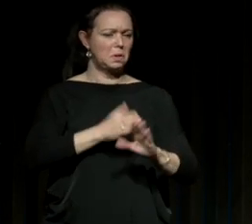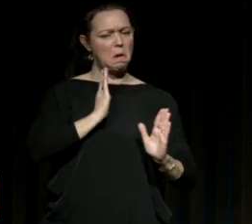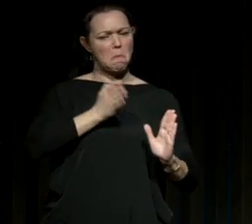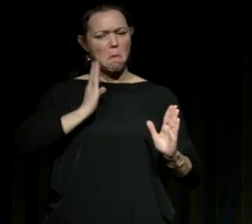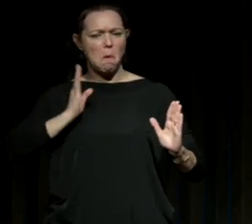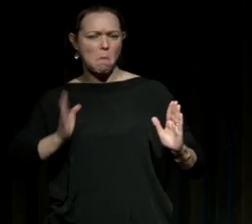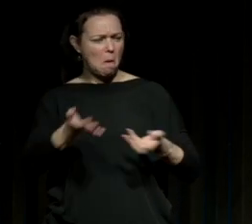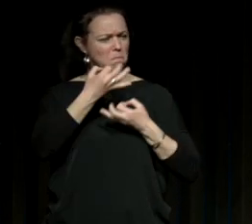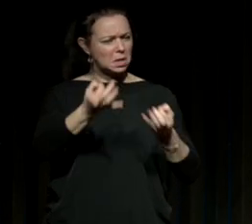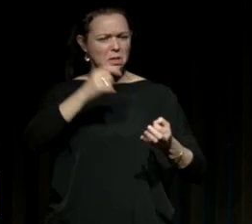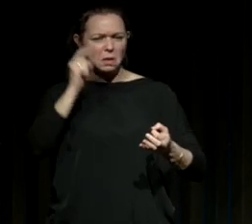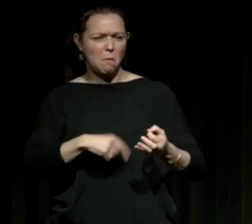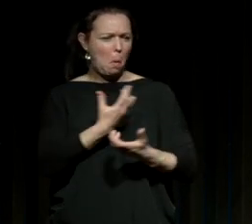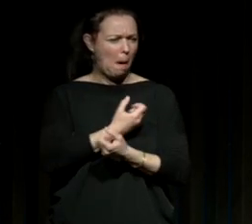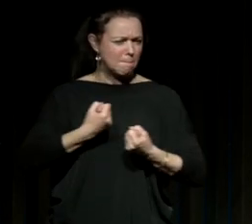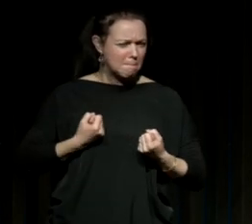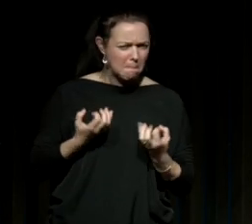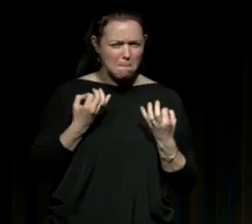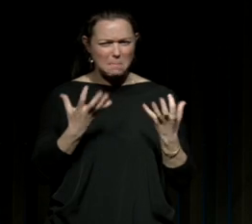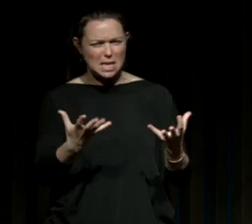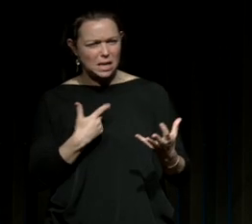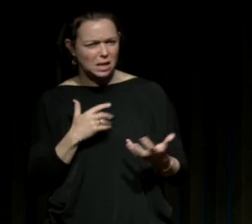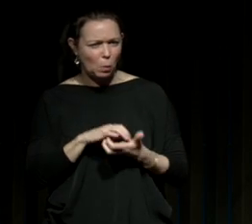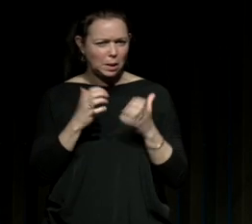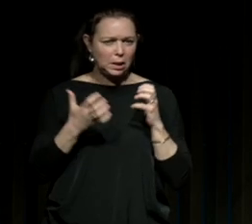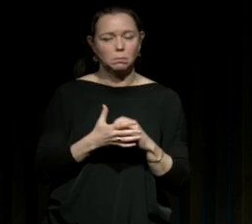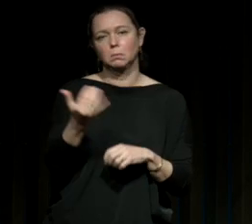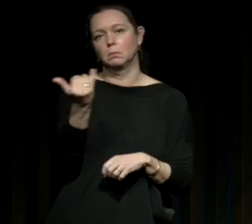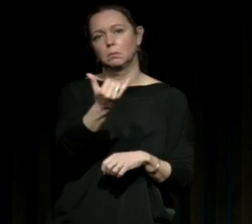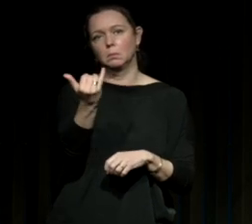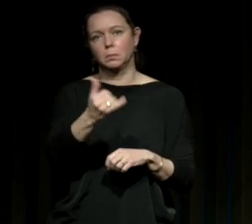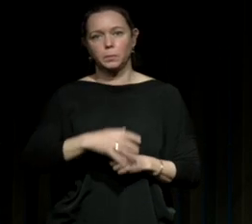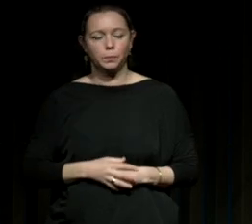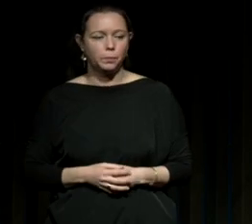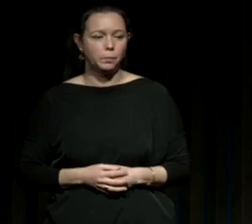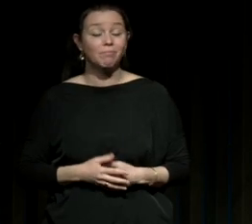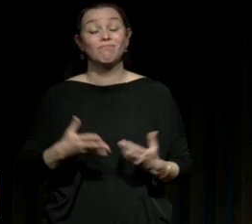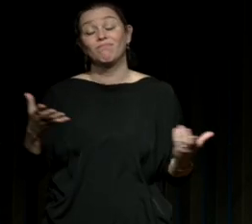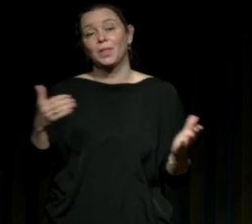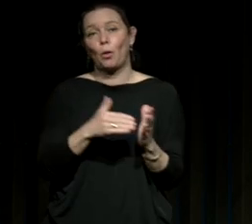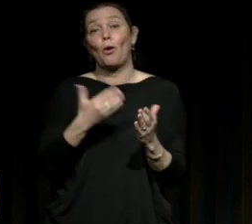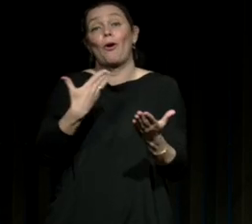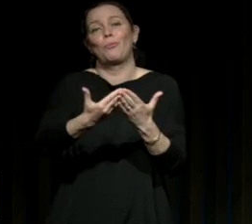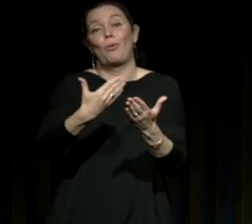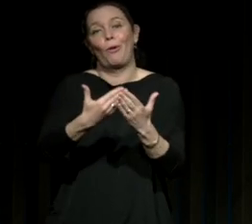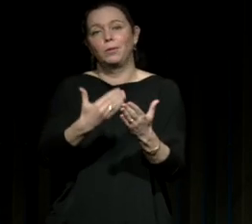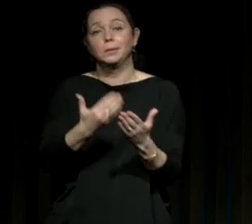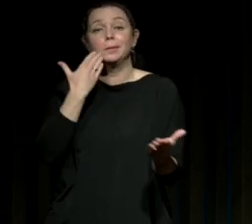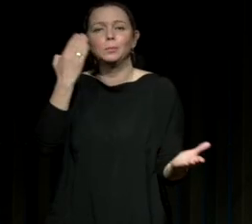trop restrictif trop compliqué une dernière preuve s'il en est besoin là on parle d'un decs glycines